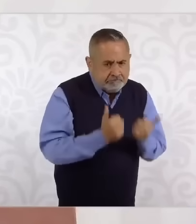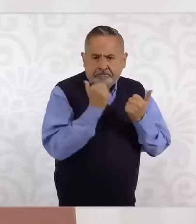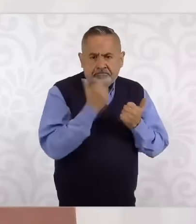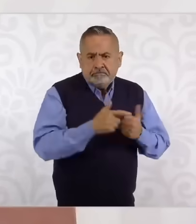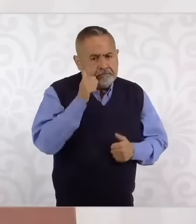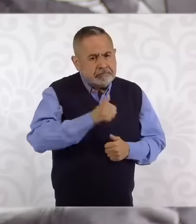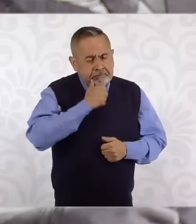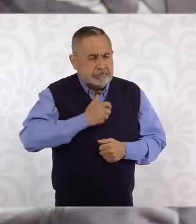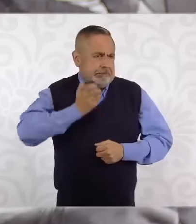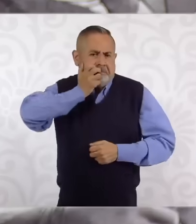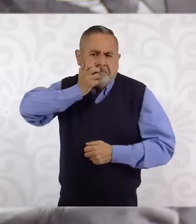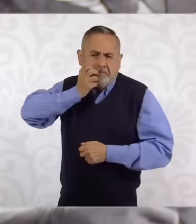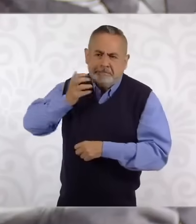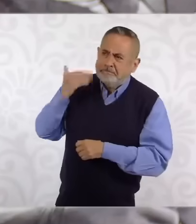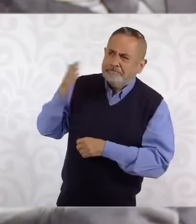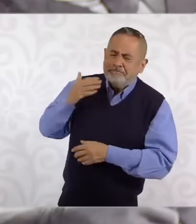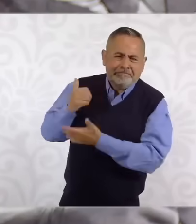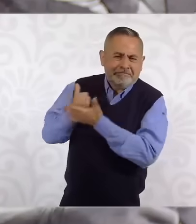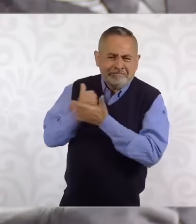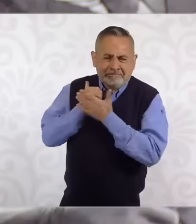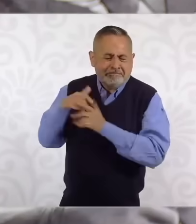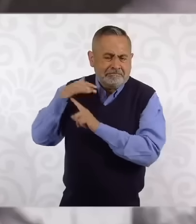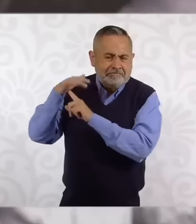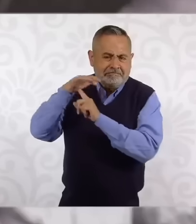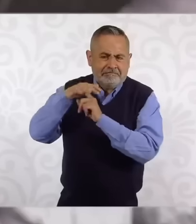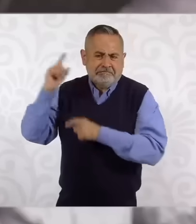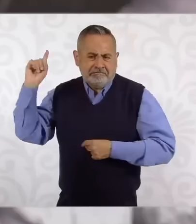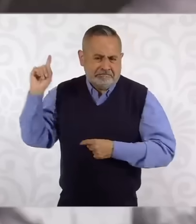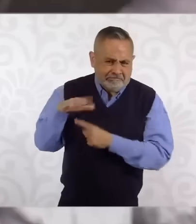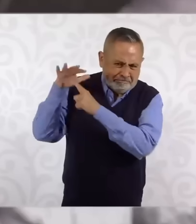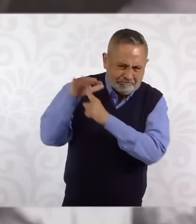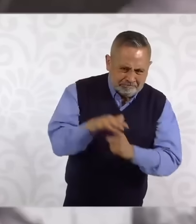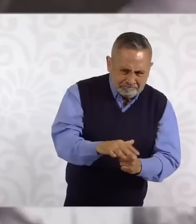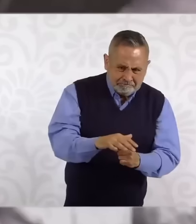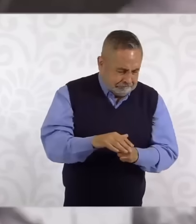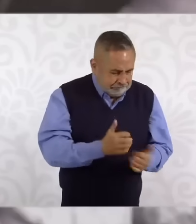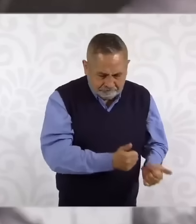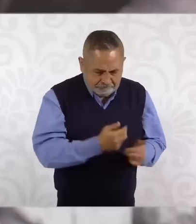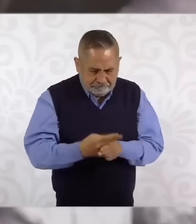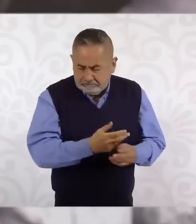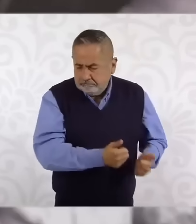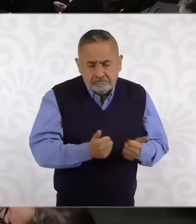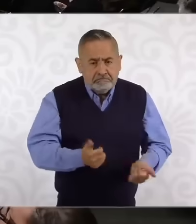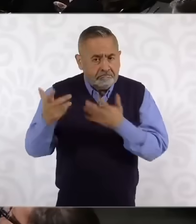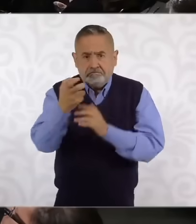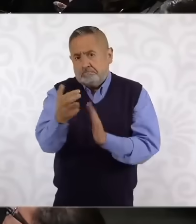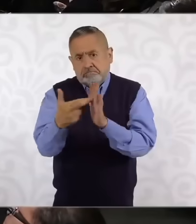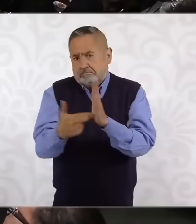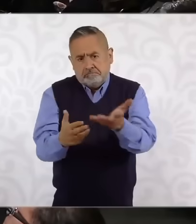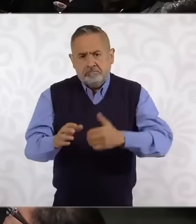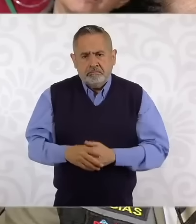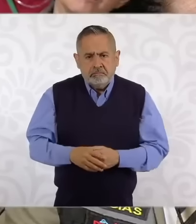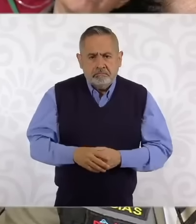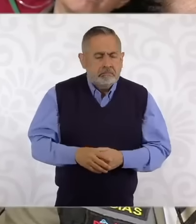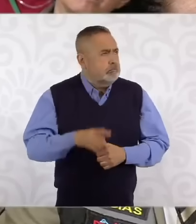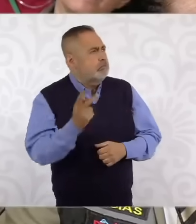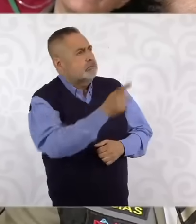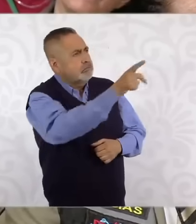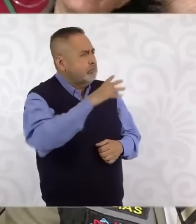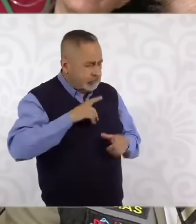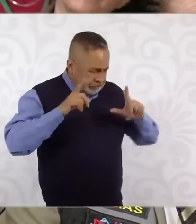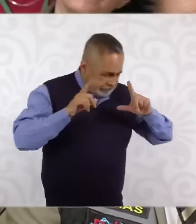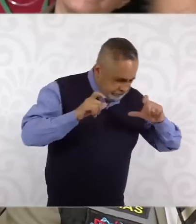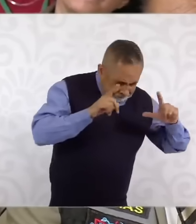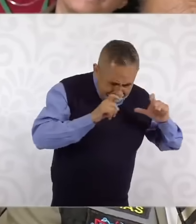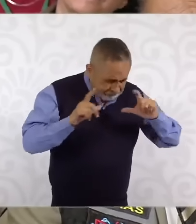pidió el apoyo de una ambulancia aérea y ese es el protocolo. ¿Y se toman fotos? ¿Se toma algún una